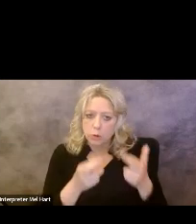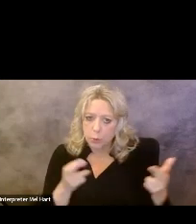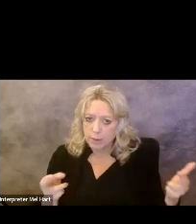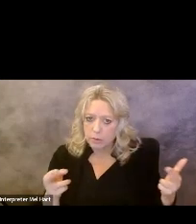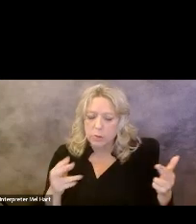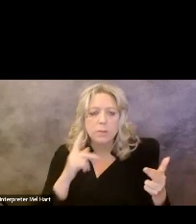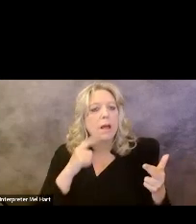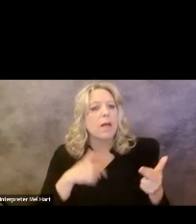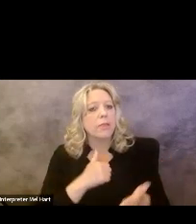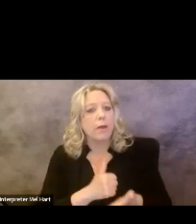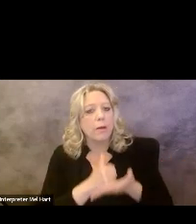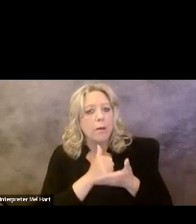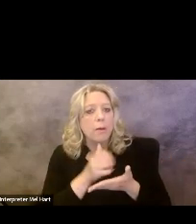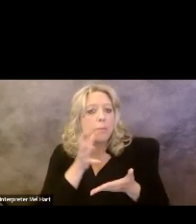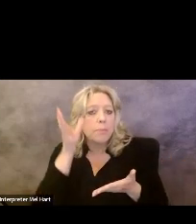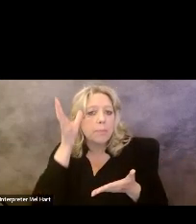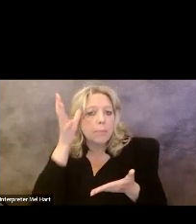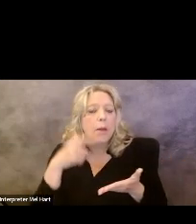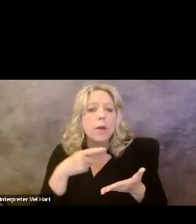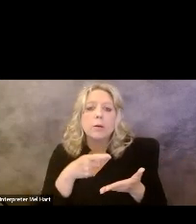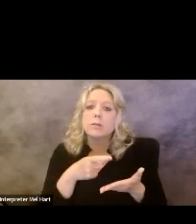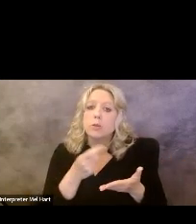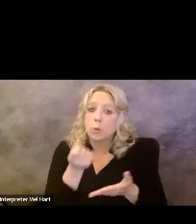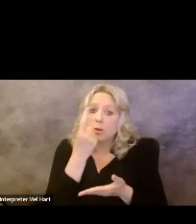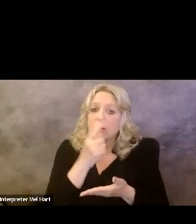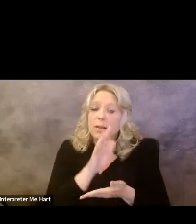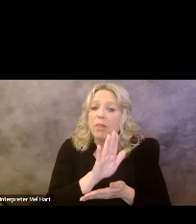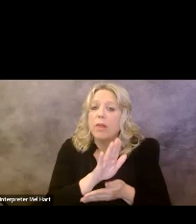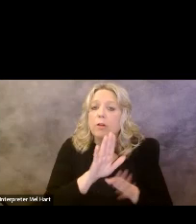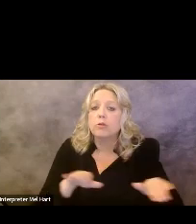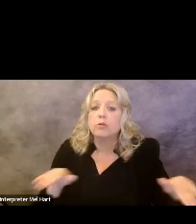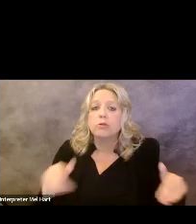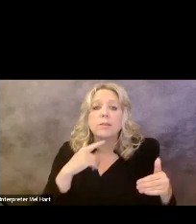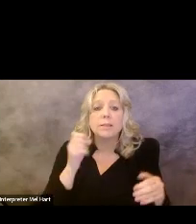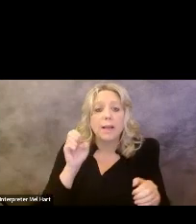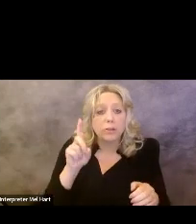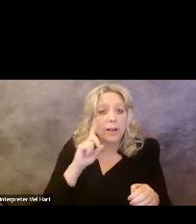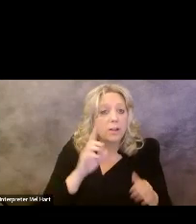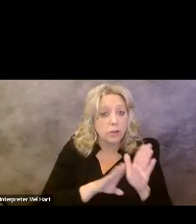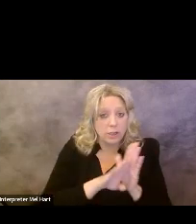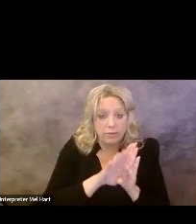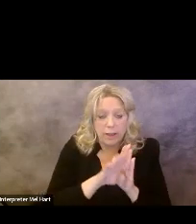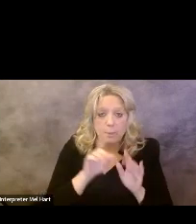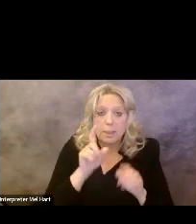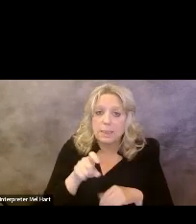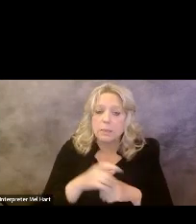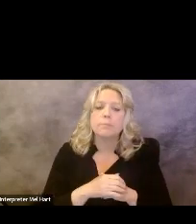las necesidades educativas y de desarrollo de sus hijos, promoviendo relaciones positivas y